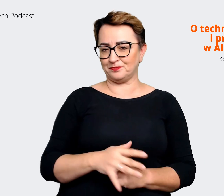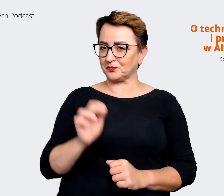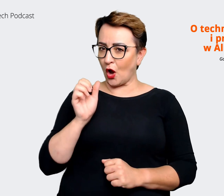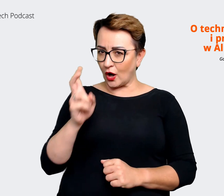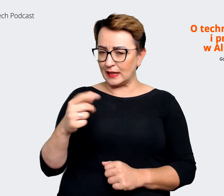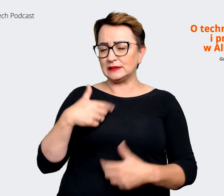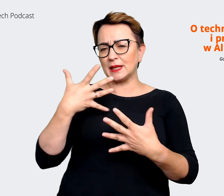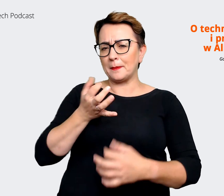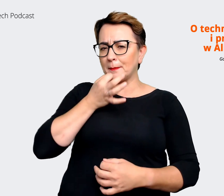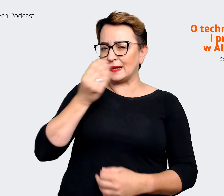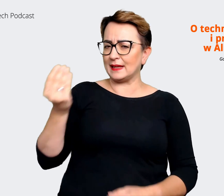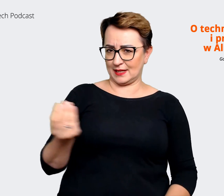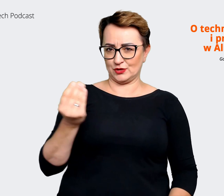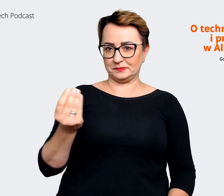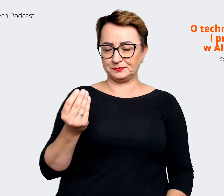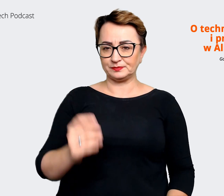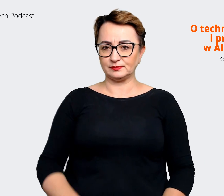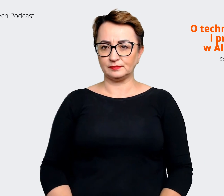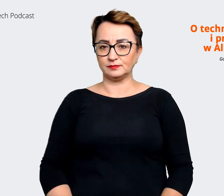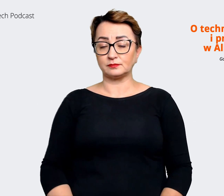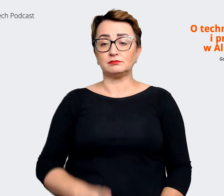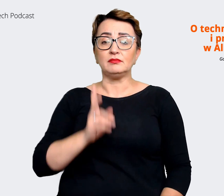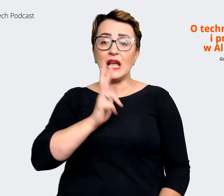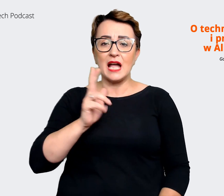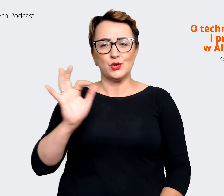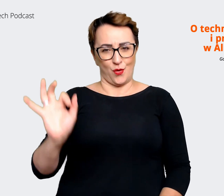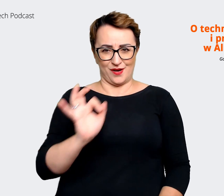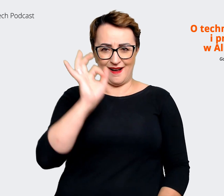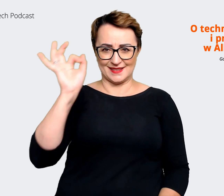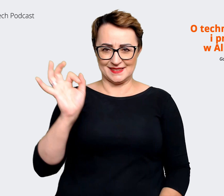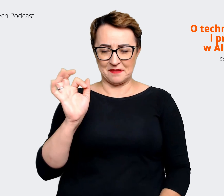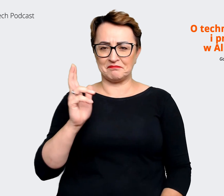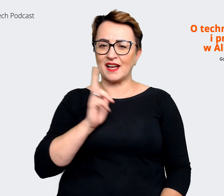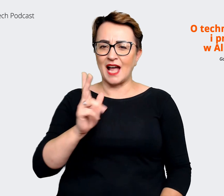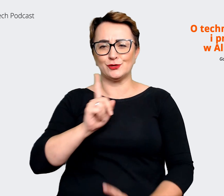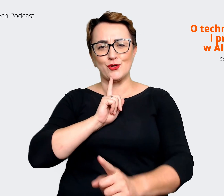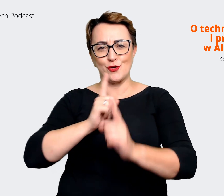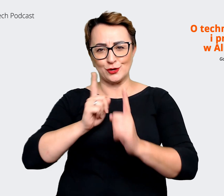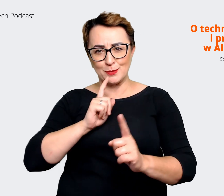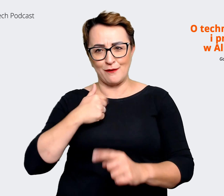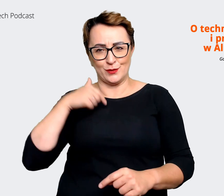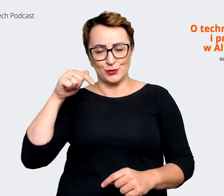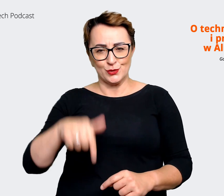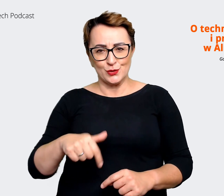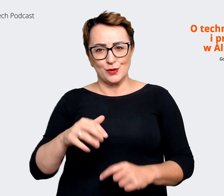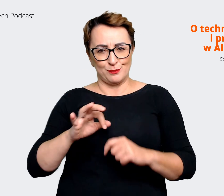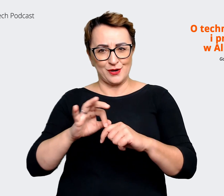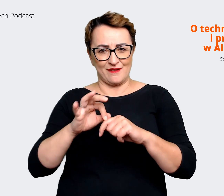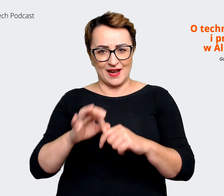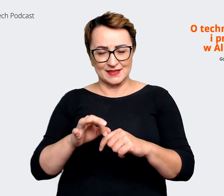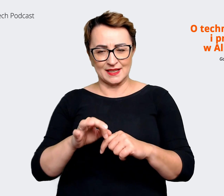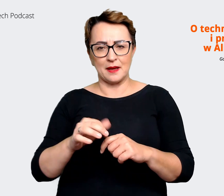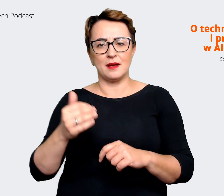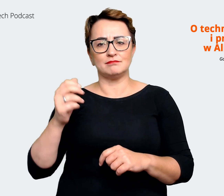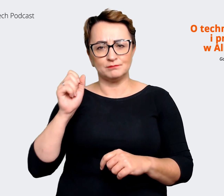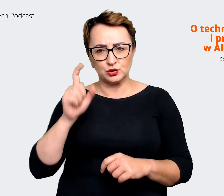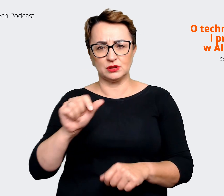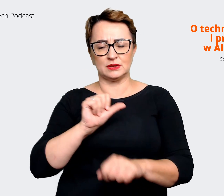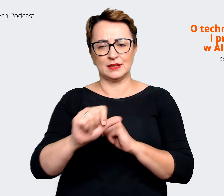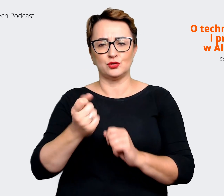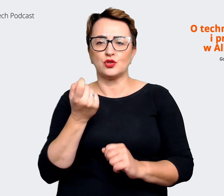bo też przy każdej okazji, przy każdej rozmowie, którą prowadzę rozmawiamy też trochę nie tylko o